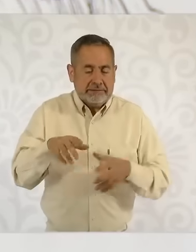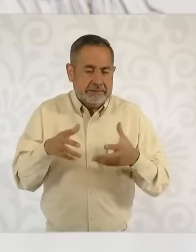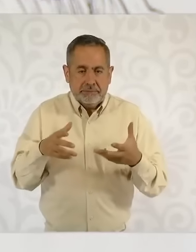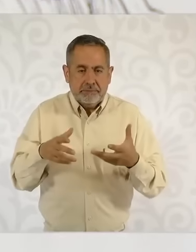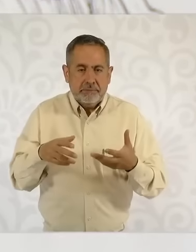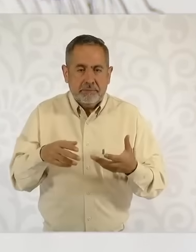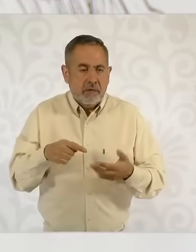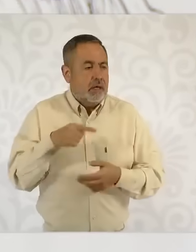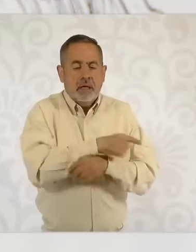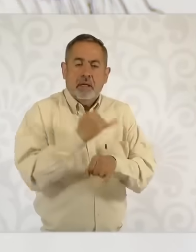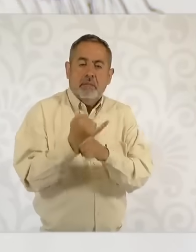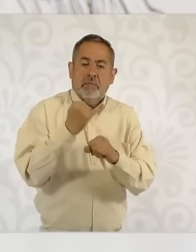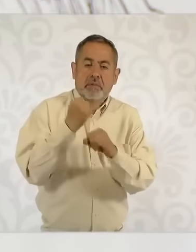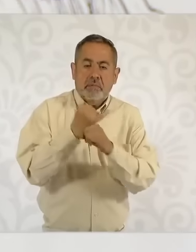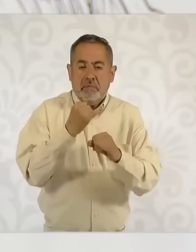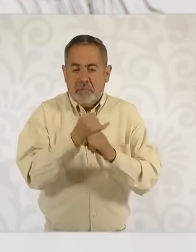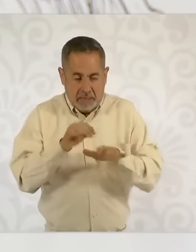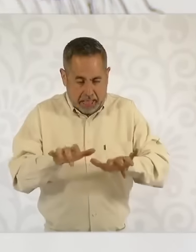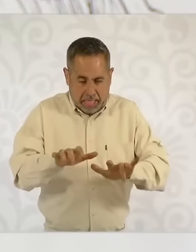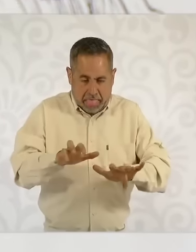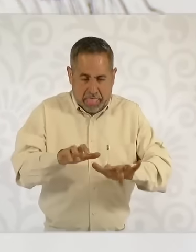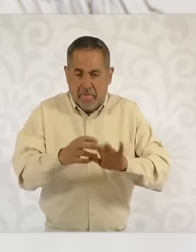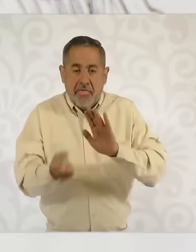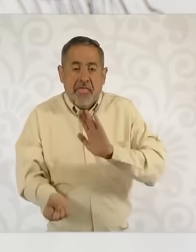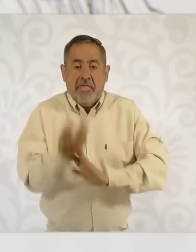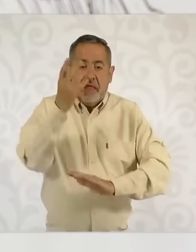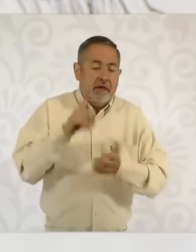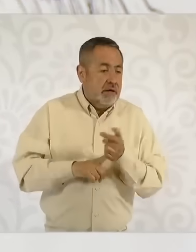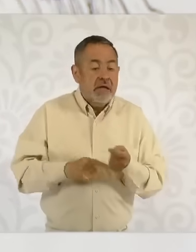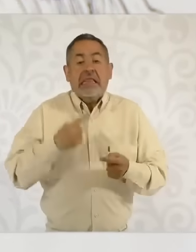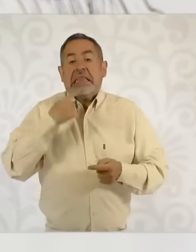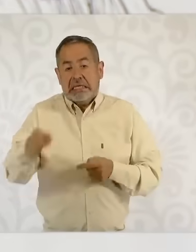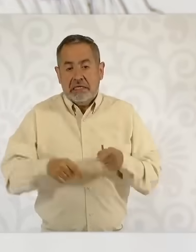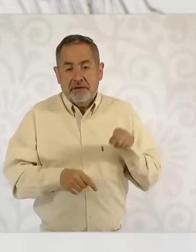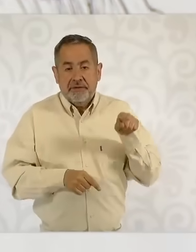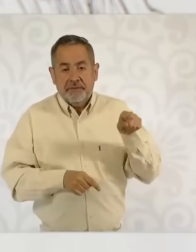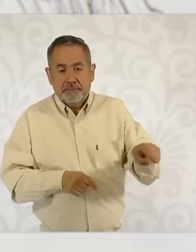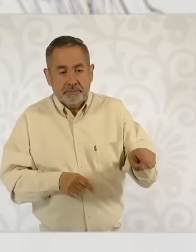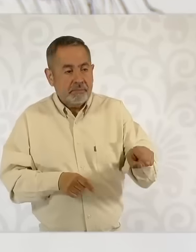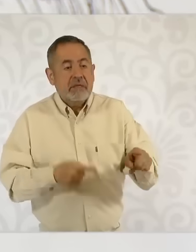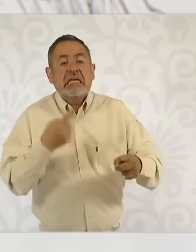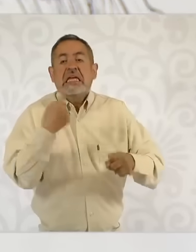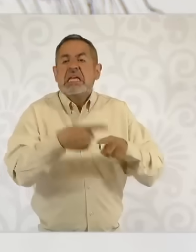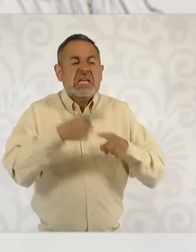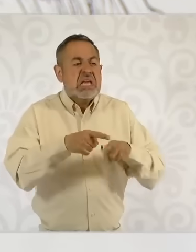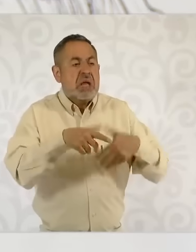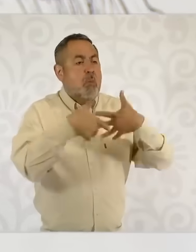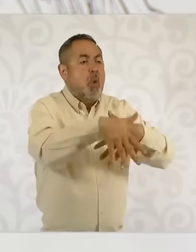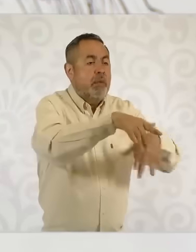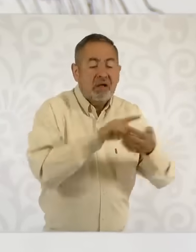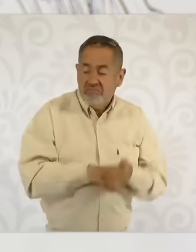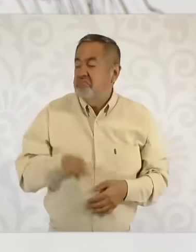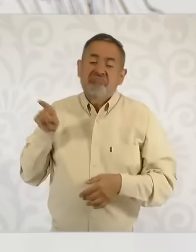suben a sus redes sociales que esas movilizaciones son incitadas por la presidenta y por el partido